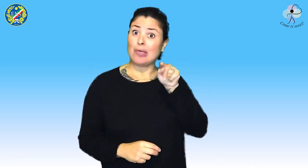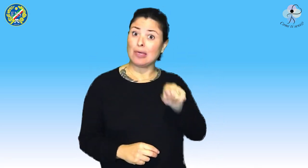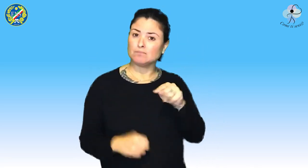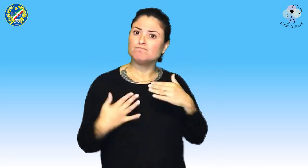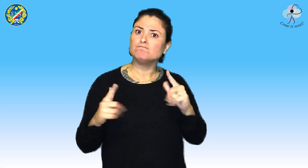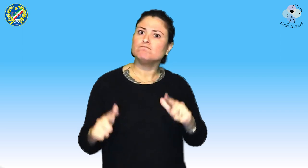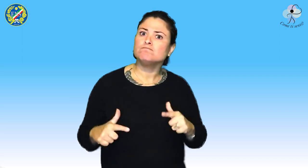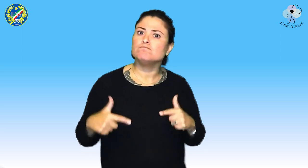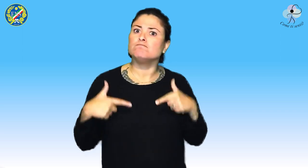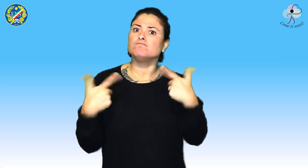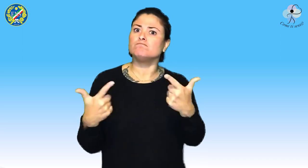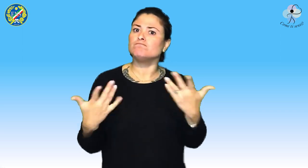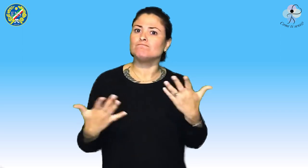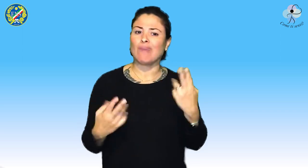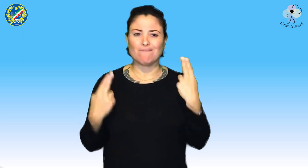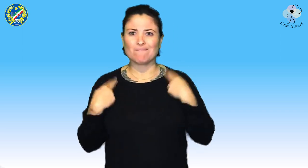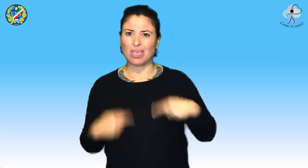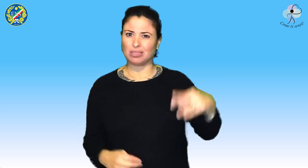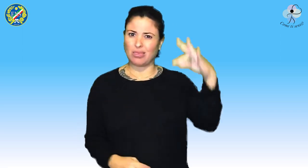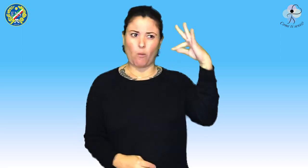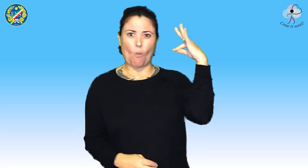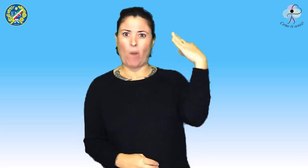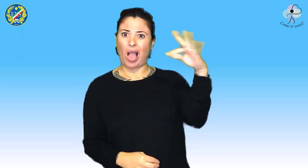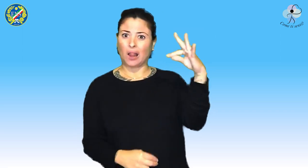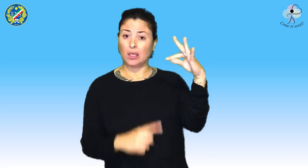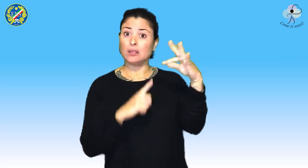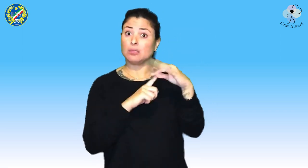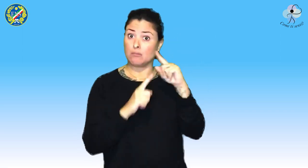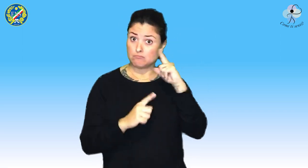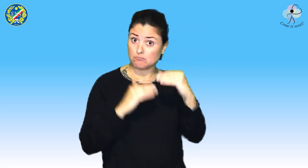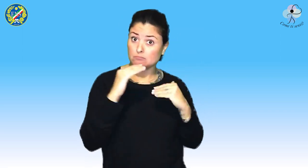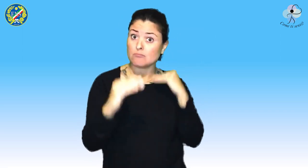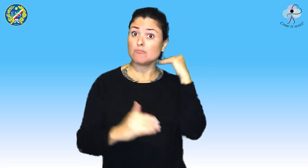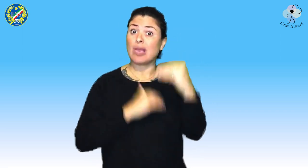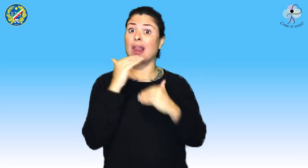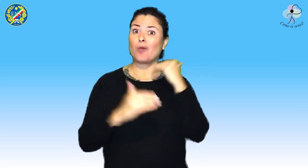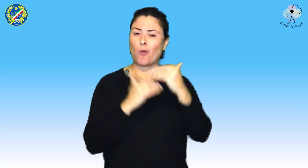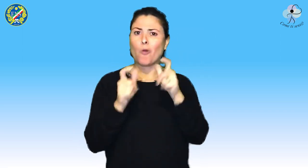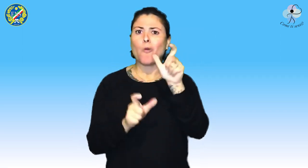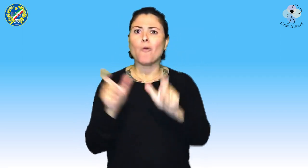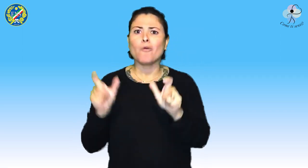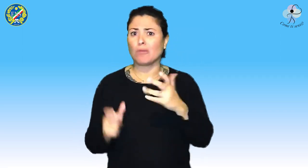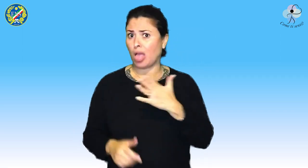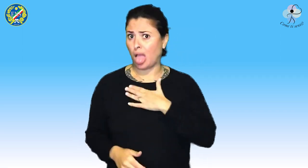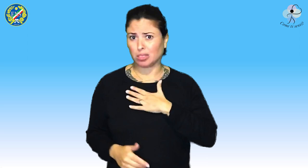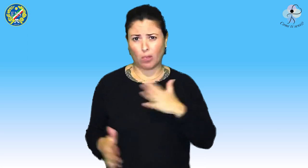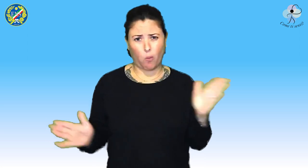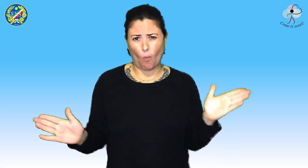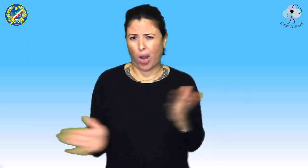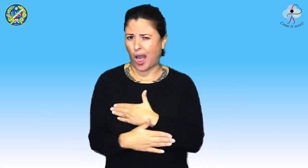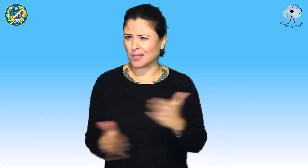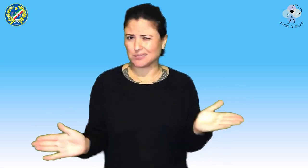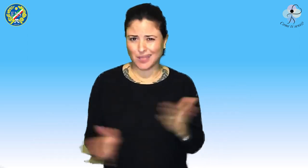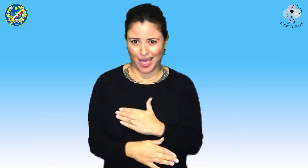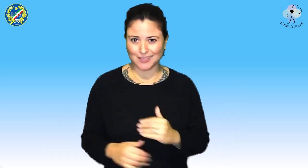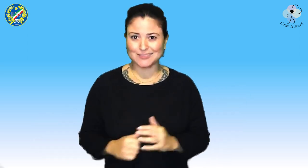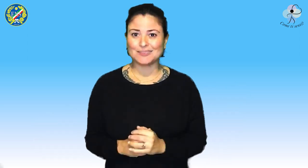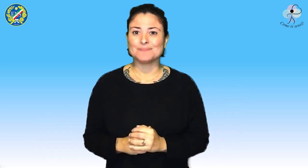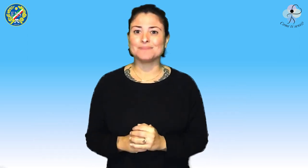contribuisce infatti a migliorare la qualità della vita a ogni età